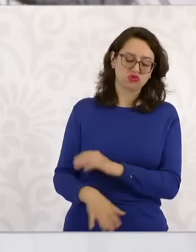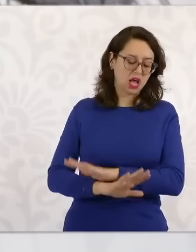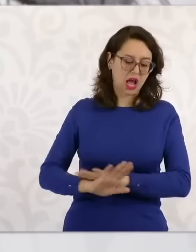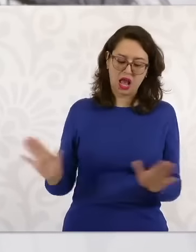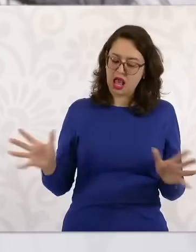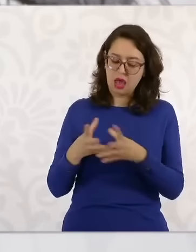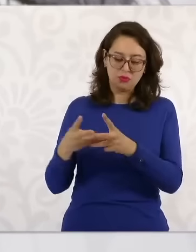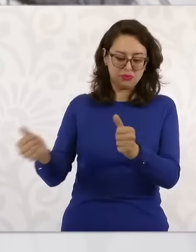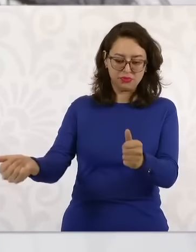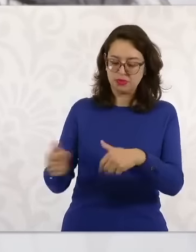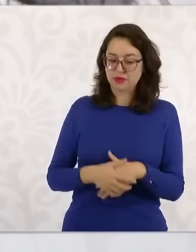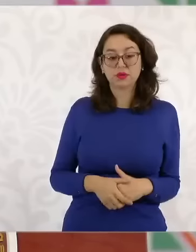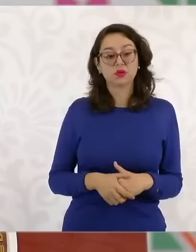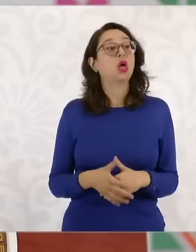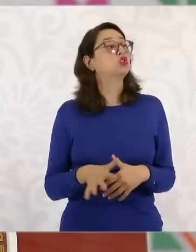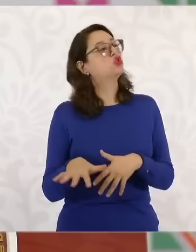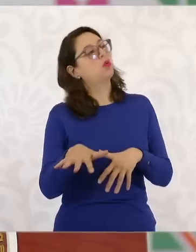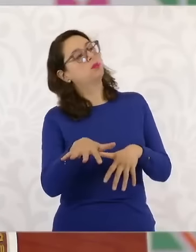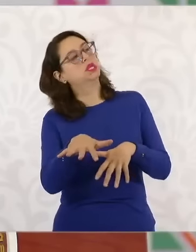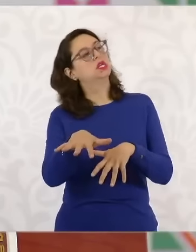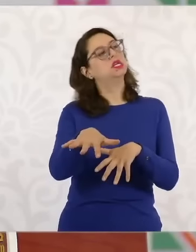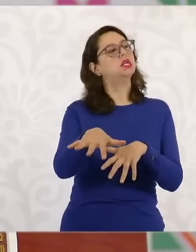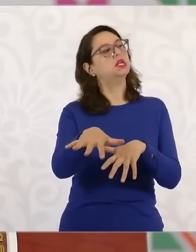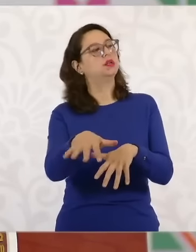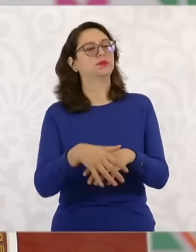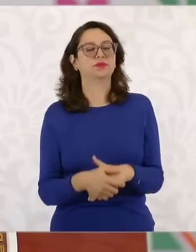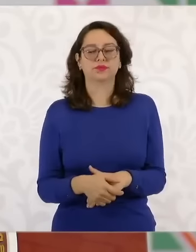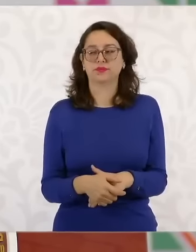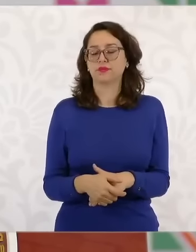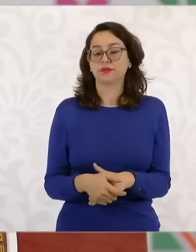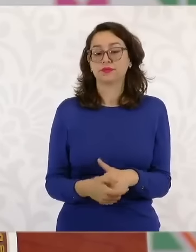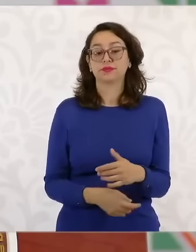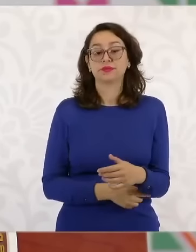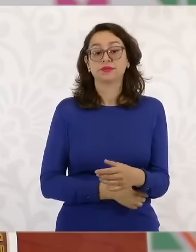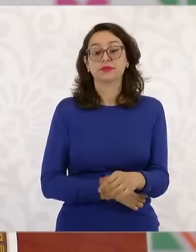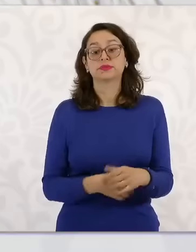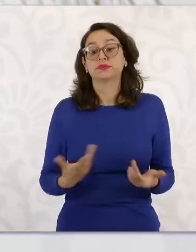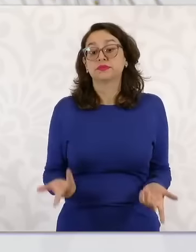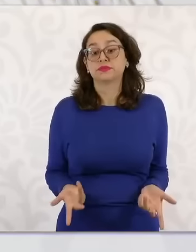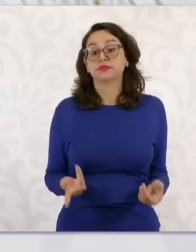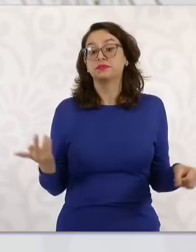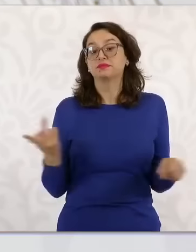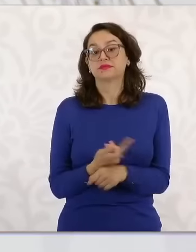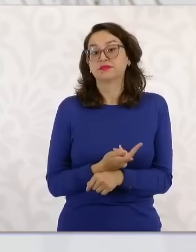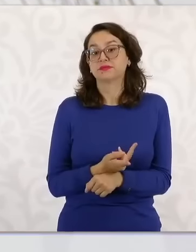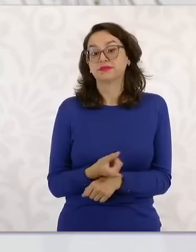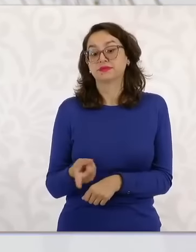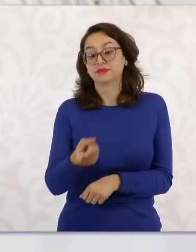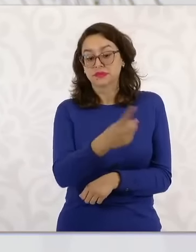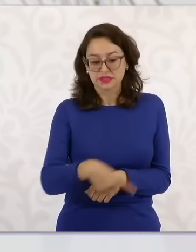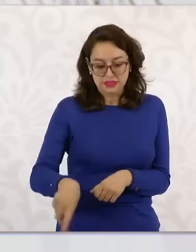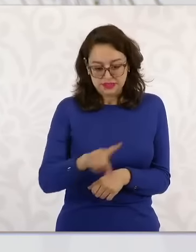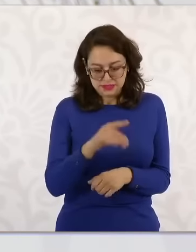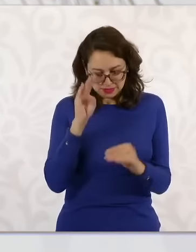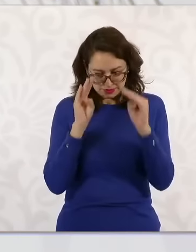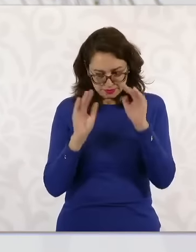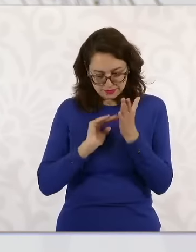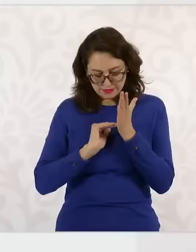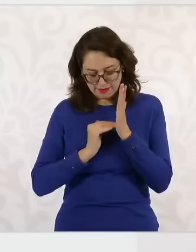está en caridad de zombi y entonces los mismos de siempre pues solo están buscando cuál es la